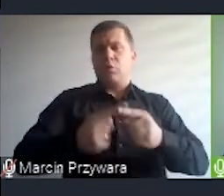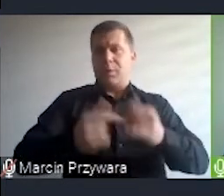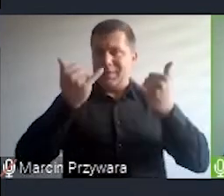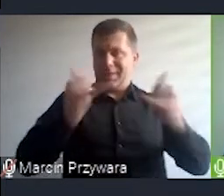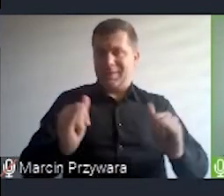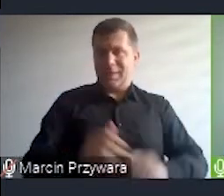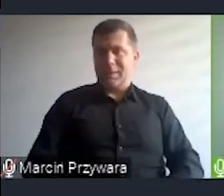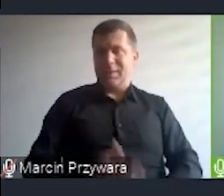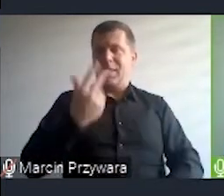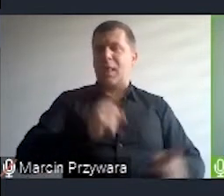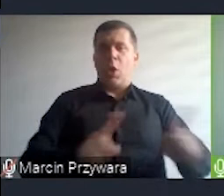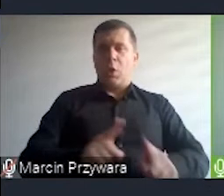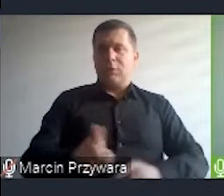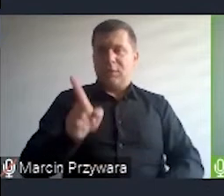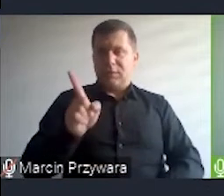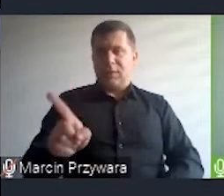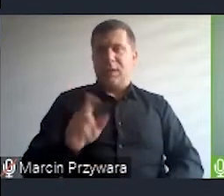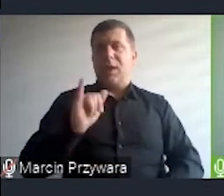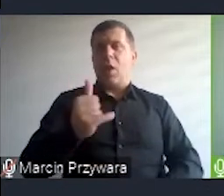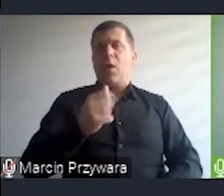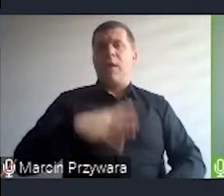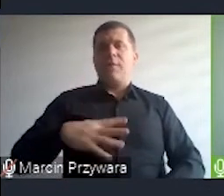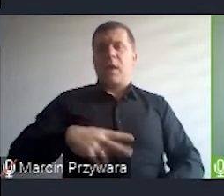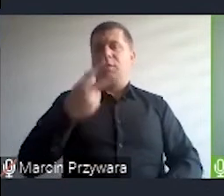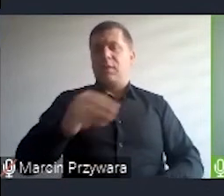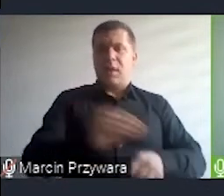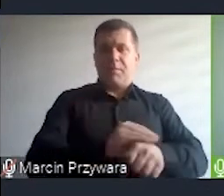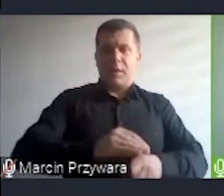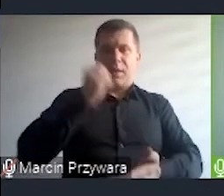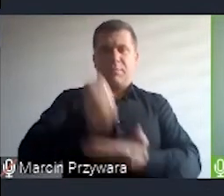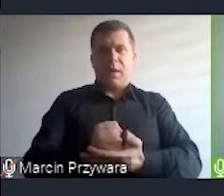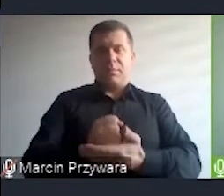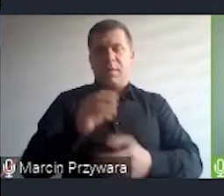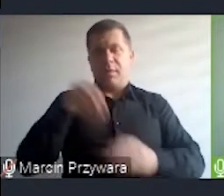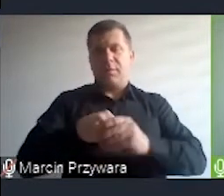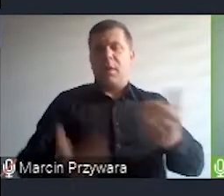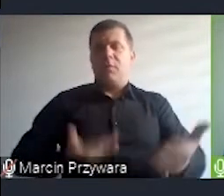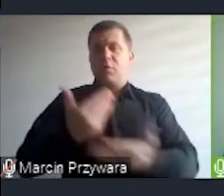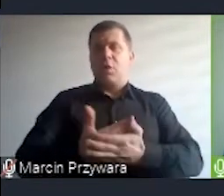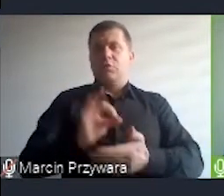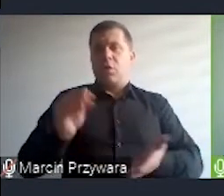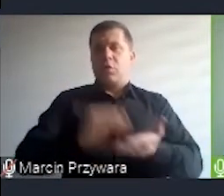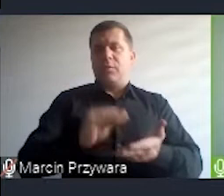Nie oznacza się ich jako wartości niematerialnej we wniosku o dofinansowanie.